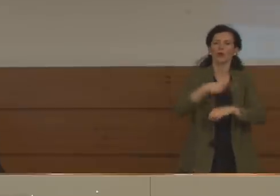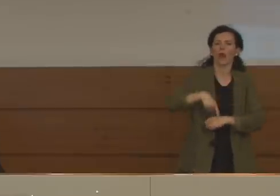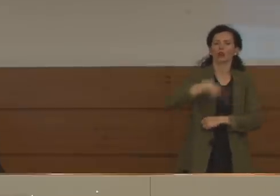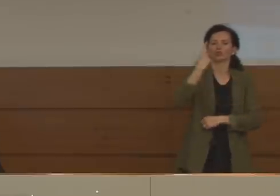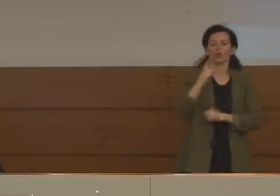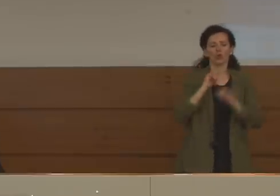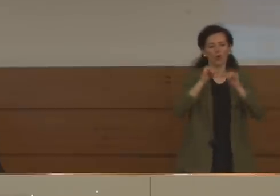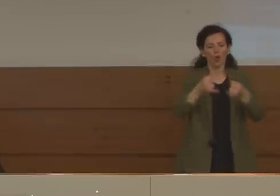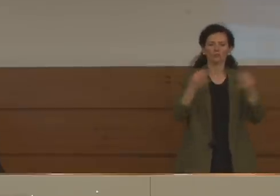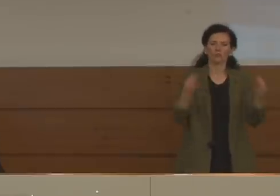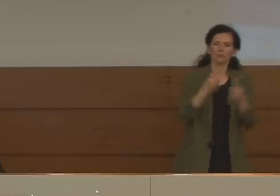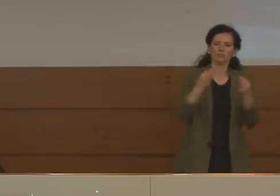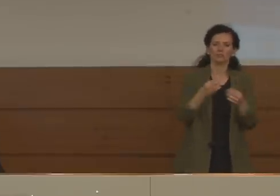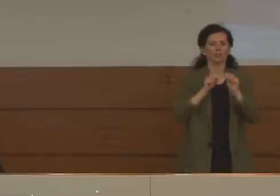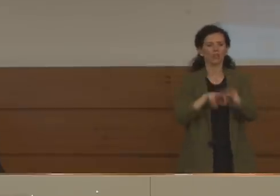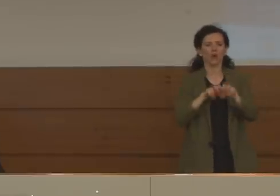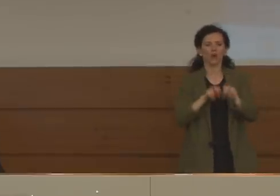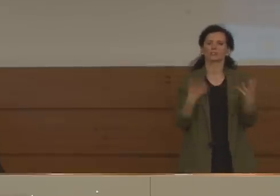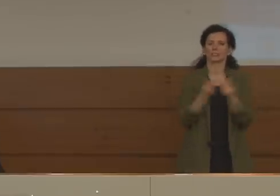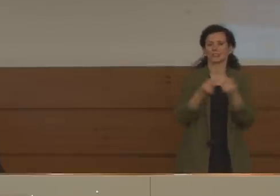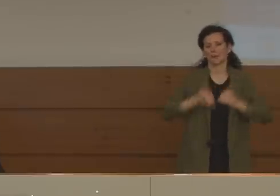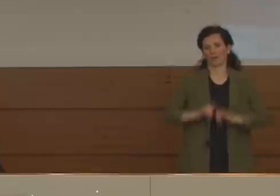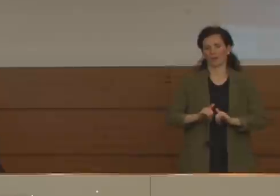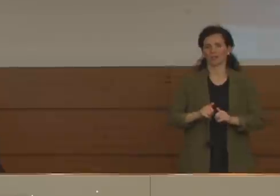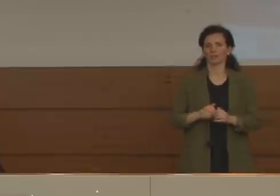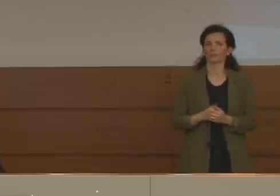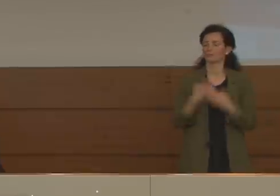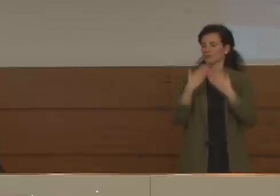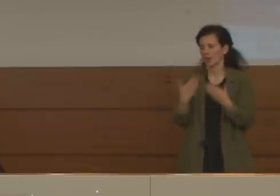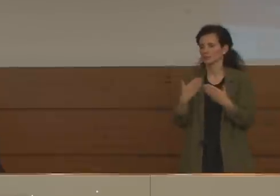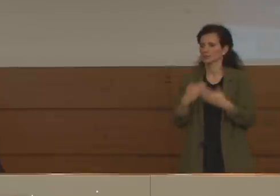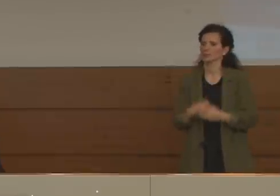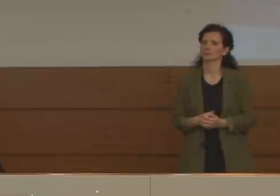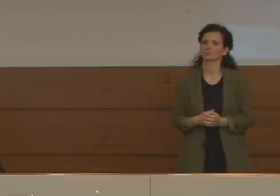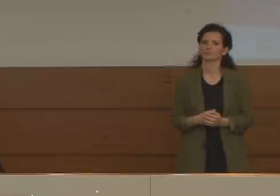corsa con i propri bambini. Grazie.